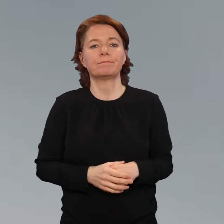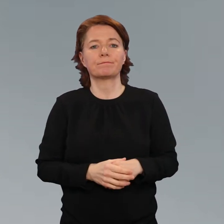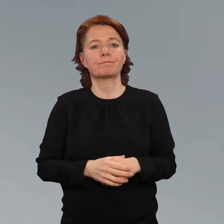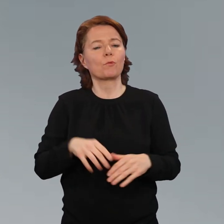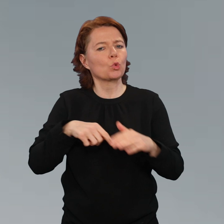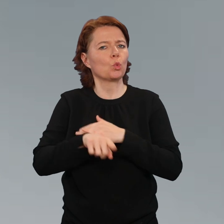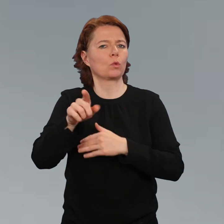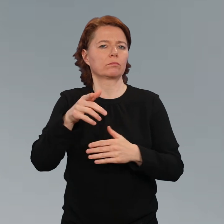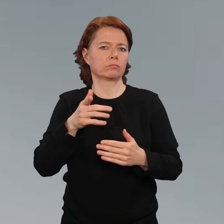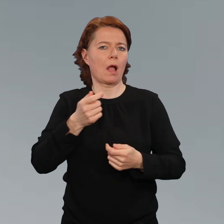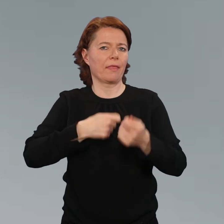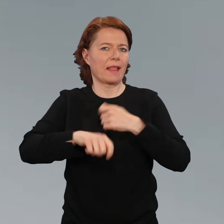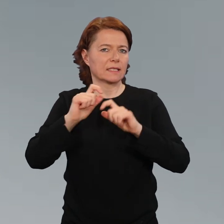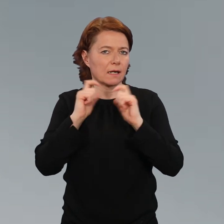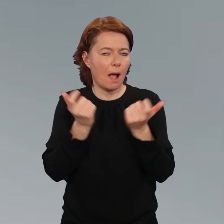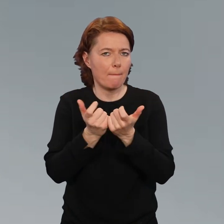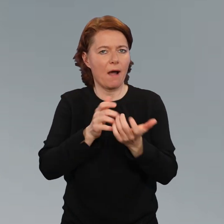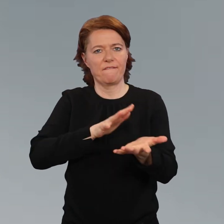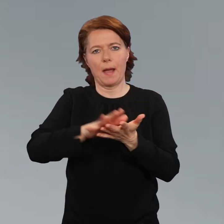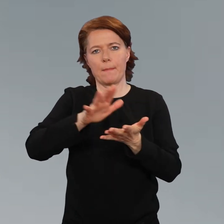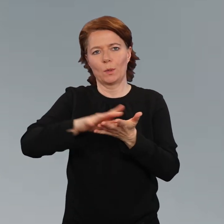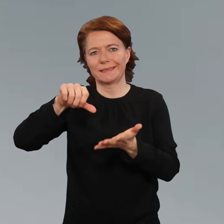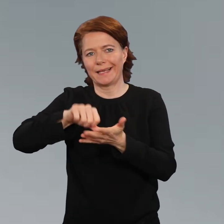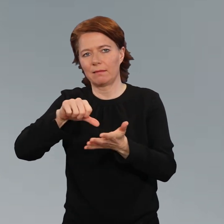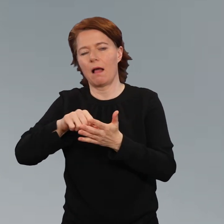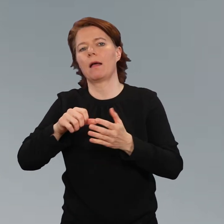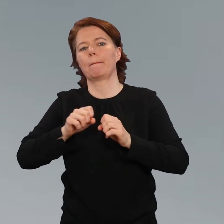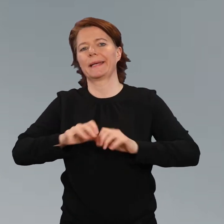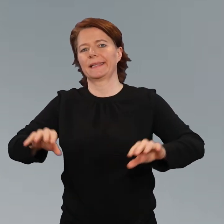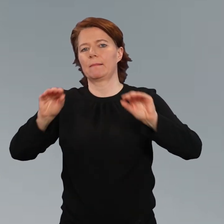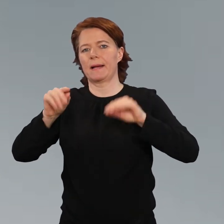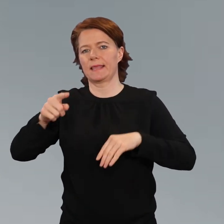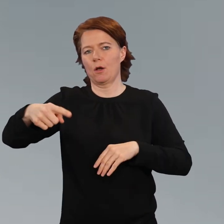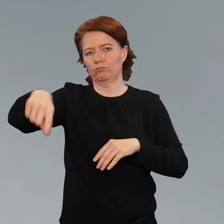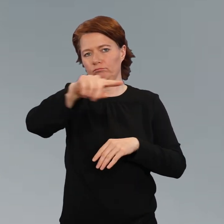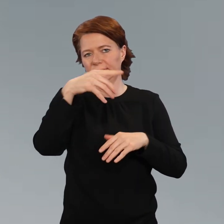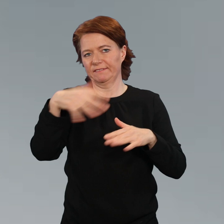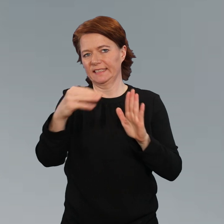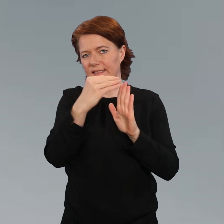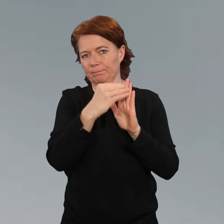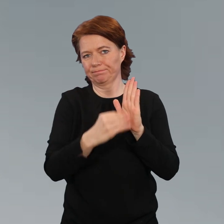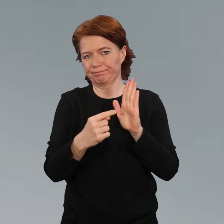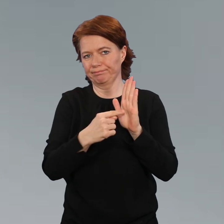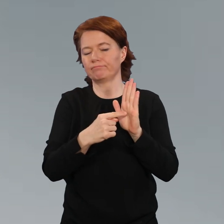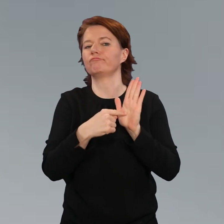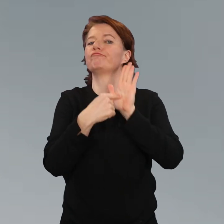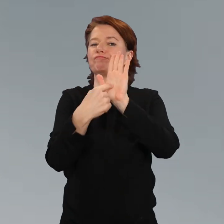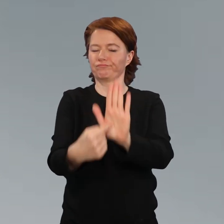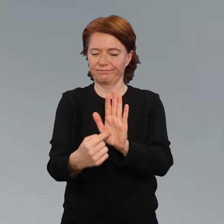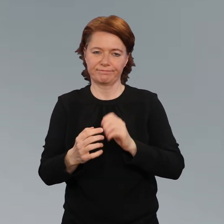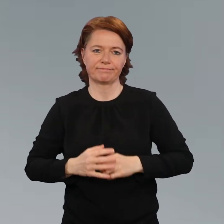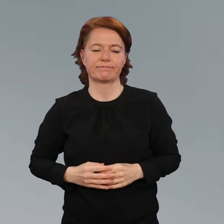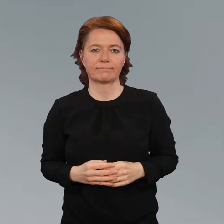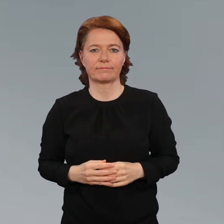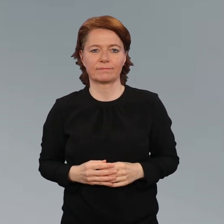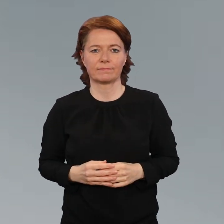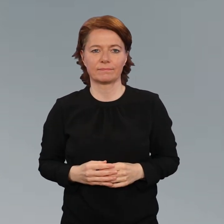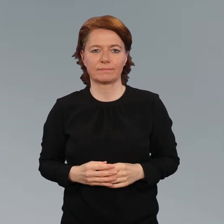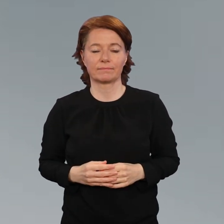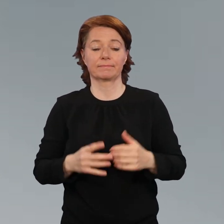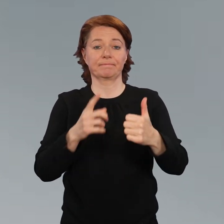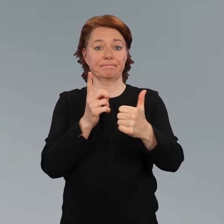benennen, sollte riskante Vertriebs-Systeme leicht erkennen: